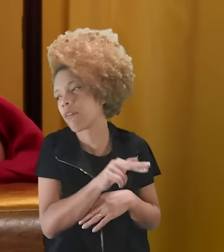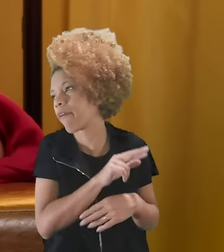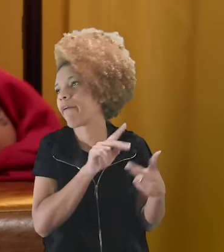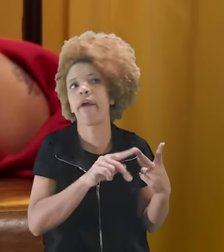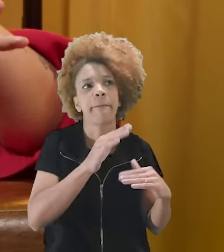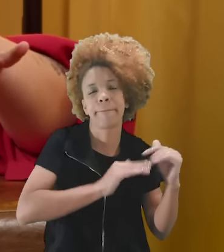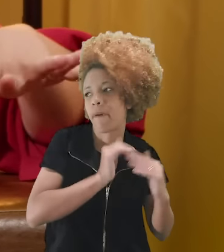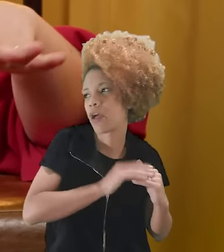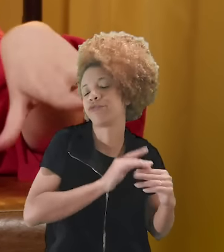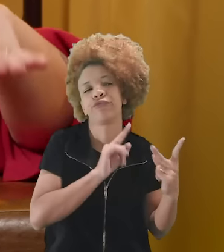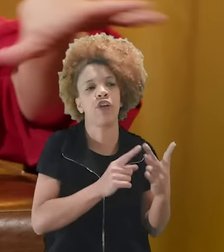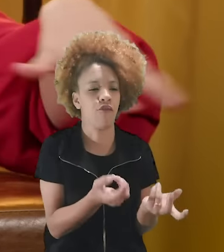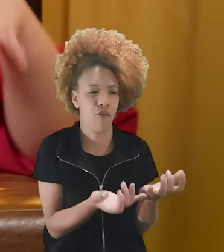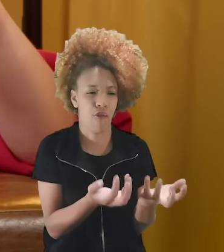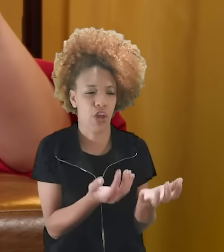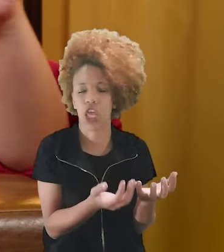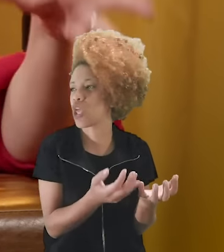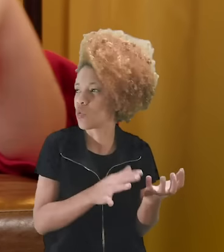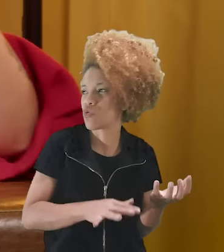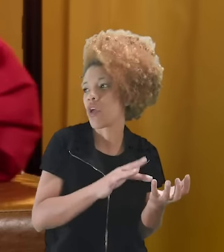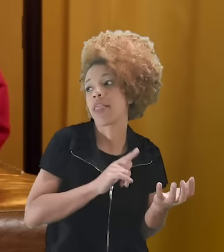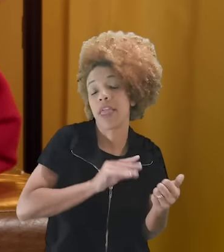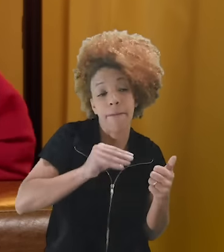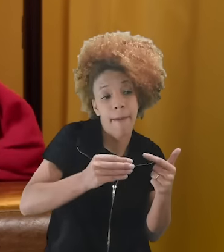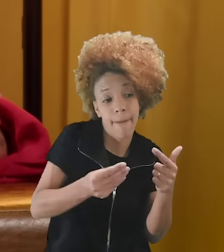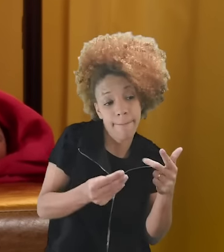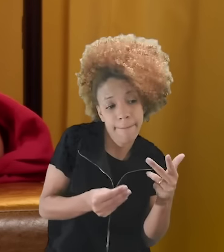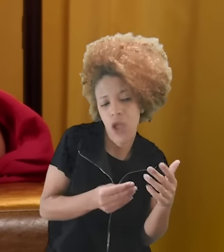tem outro que vai colocar um um foguinho no chão então tem todos esses quesitos a mais né não são